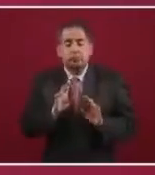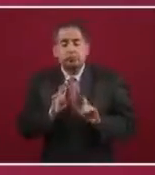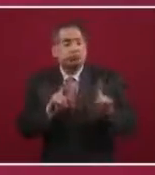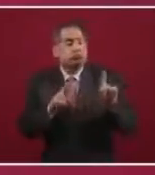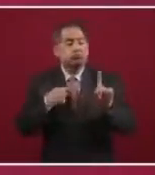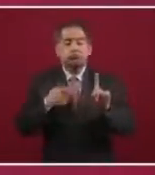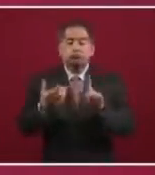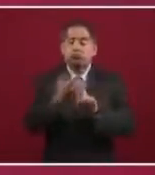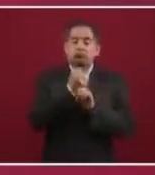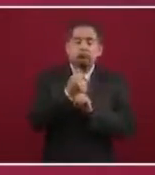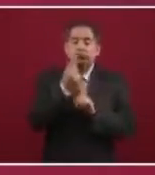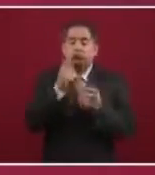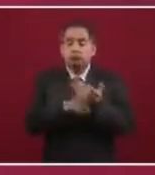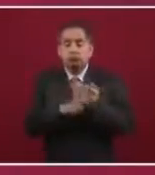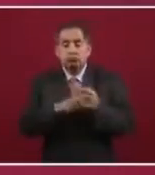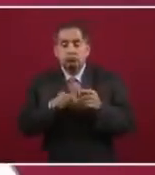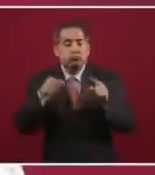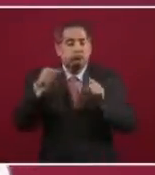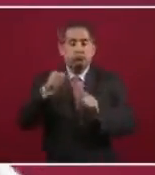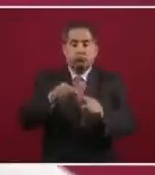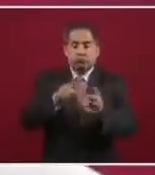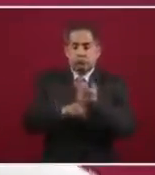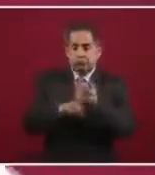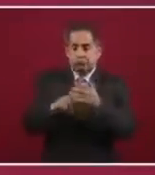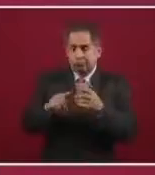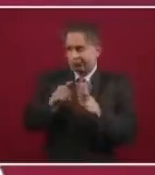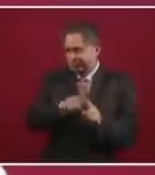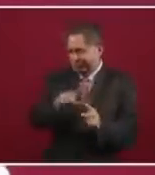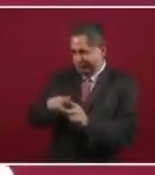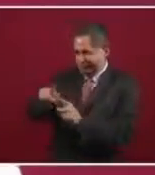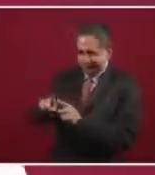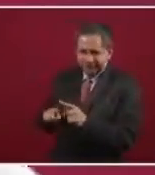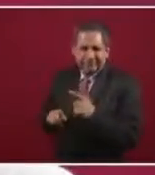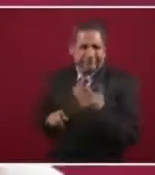o sobre una unidad, y no sobre varias, por ejemplo.